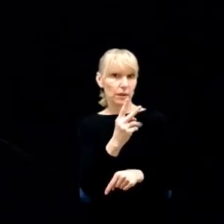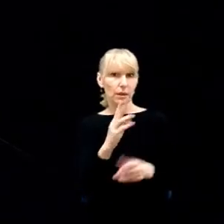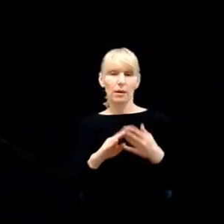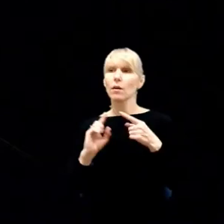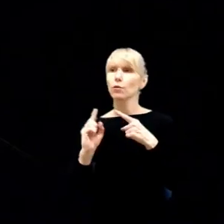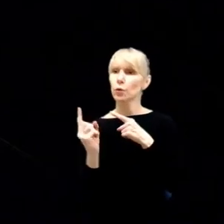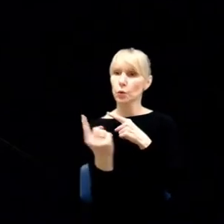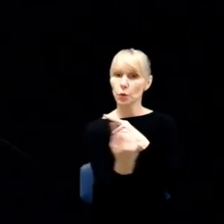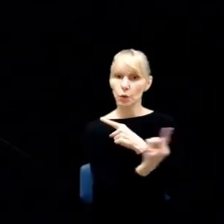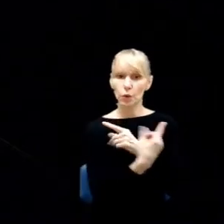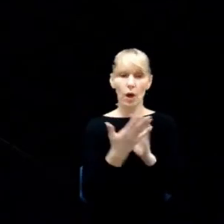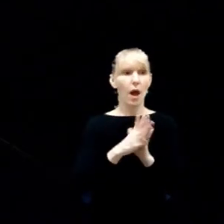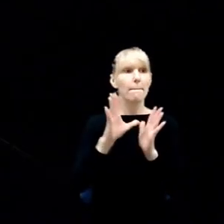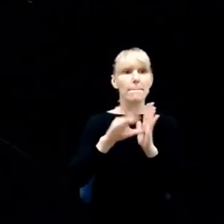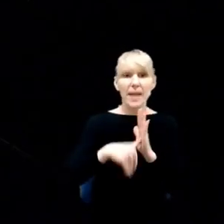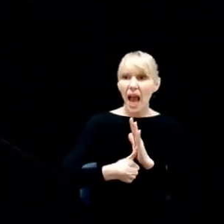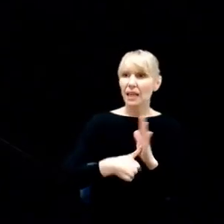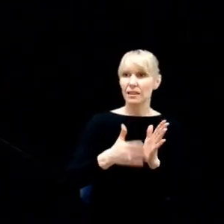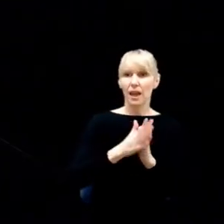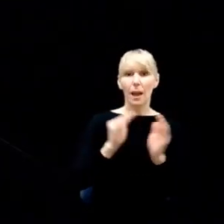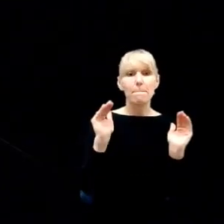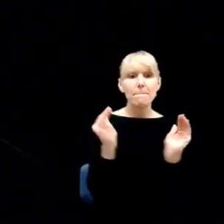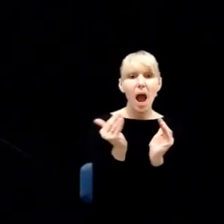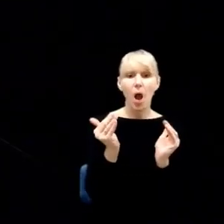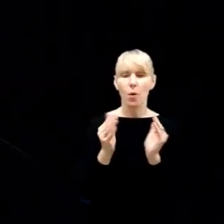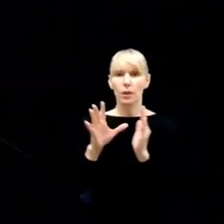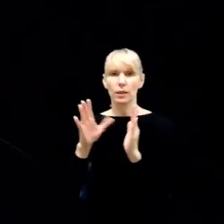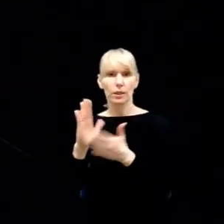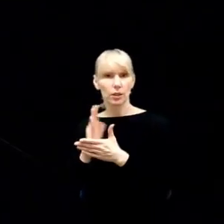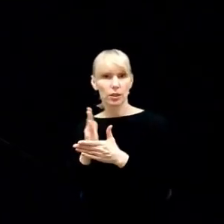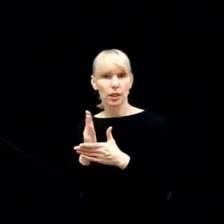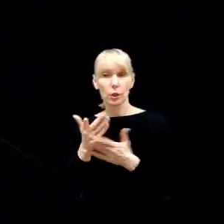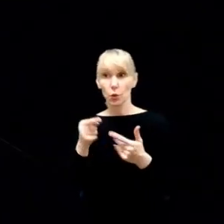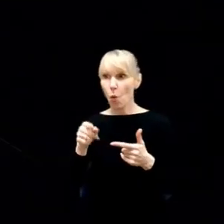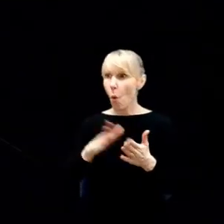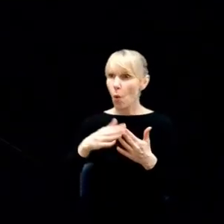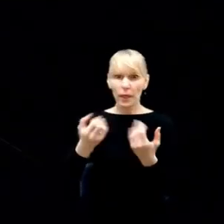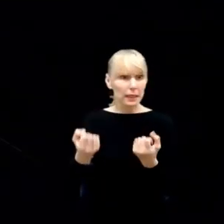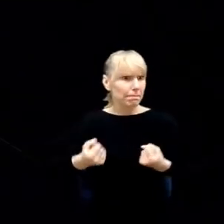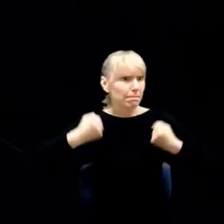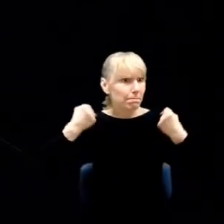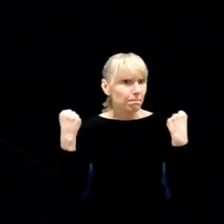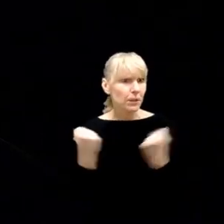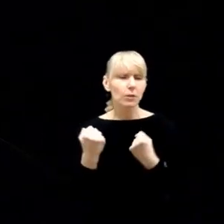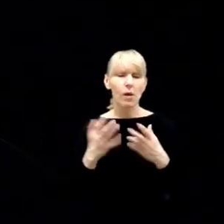Olbrzymi potencjał niewykorzystany. Olbrzymi potencjał, o którym trzeba rozmawiać.